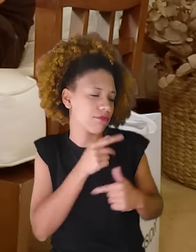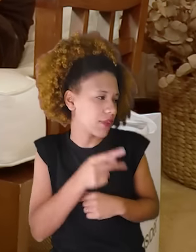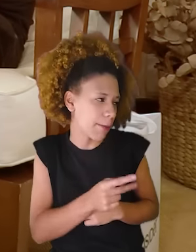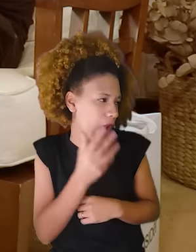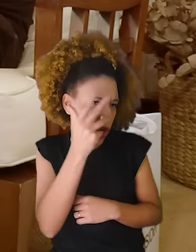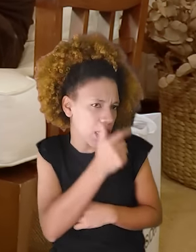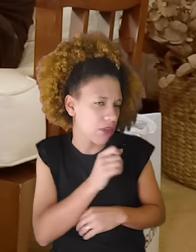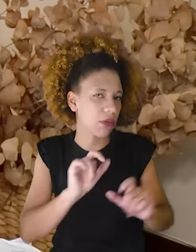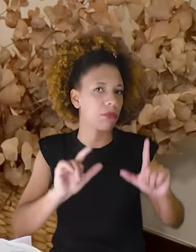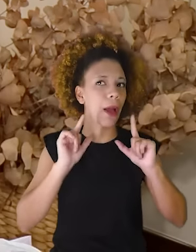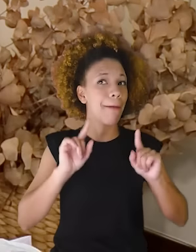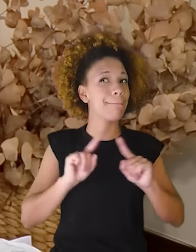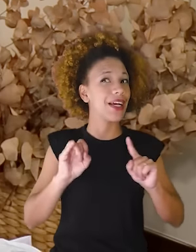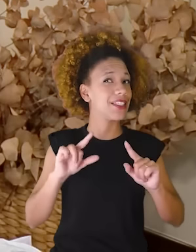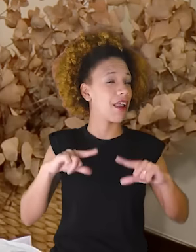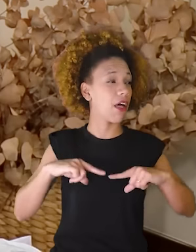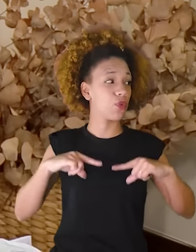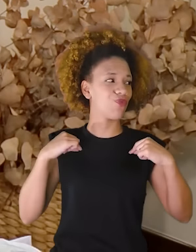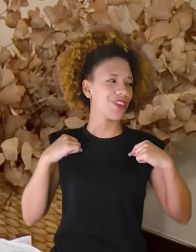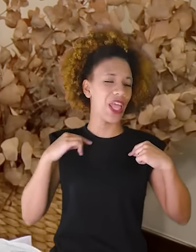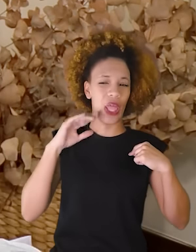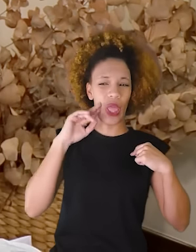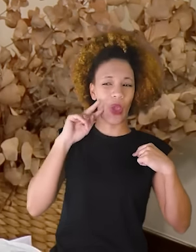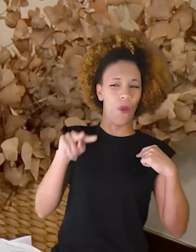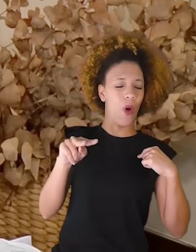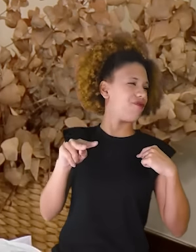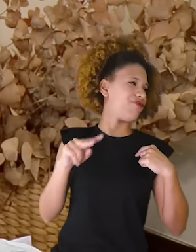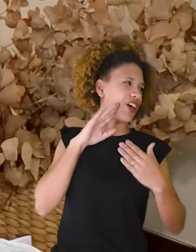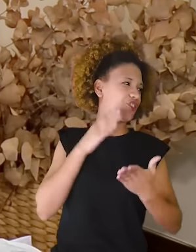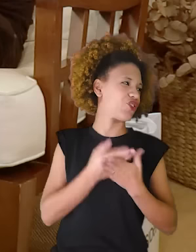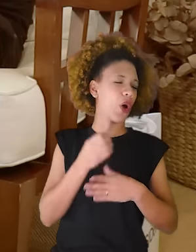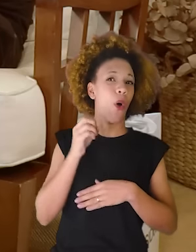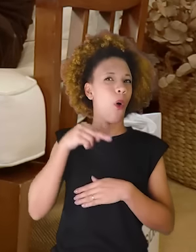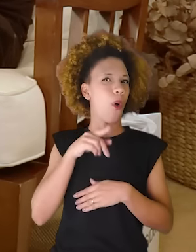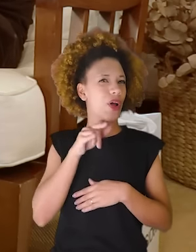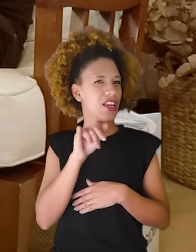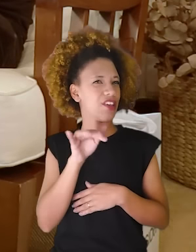trabalho mas ela ela tem biquíni eu clico ela tem o only fans aí eu falo assim será que eu respondo